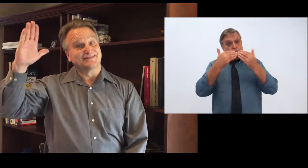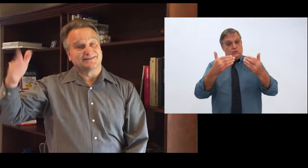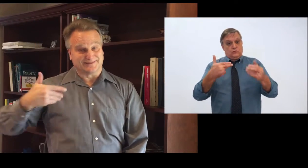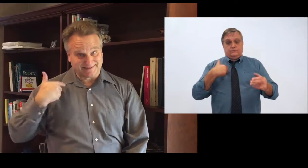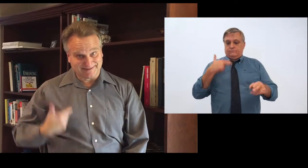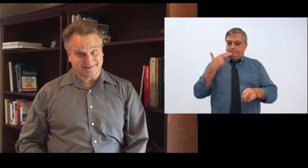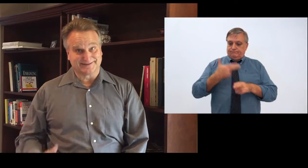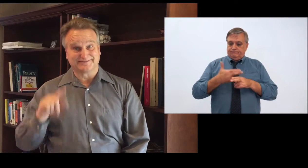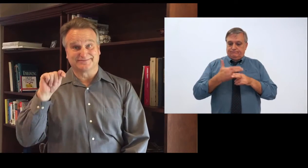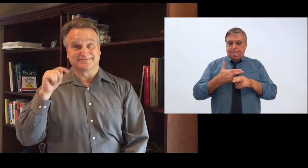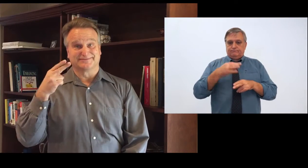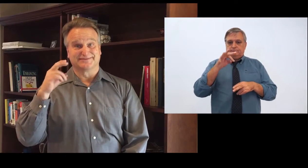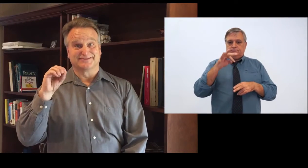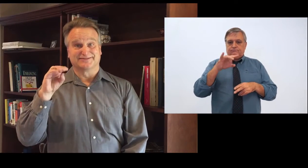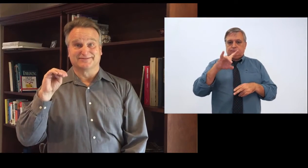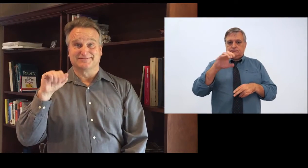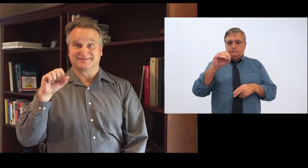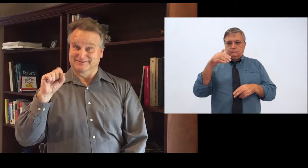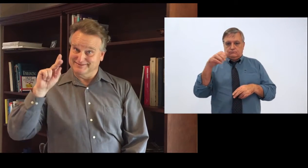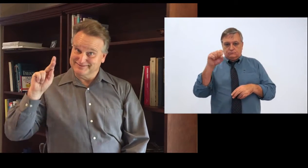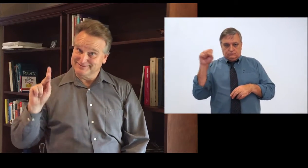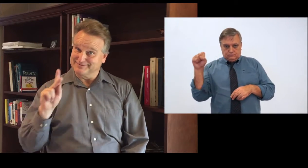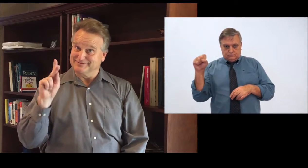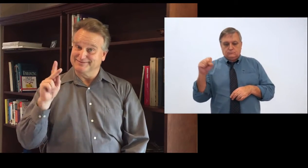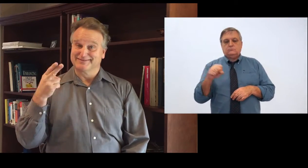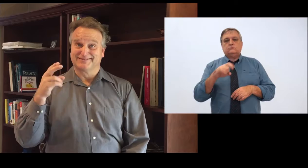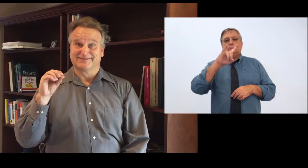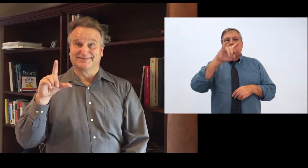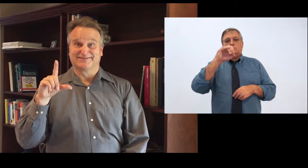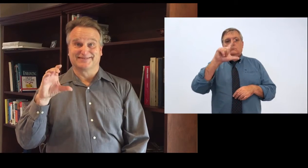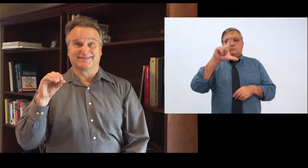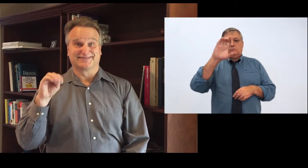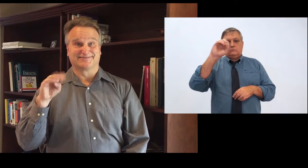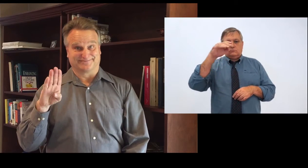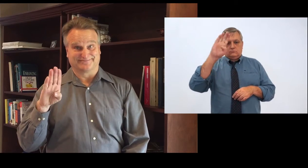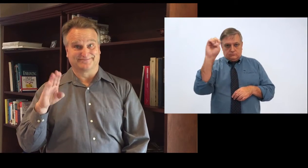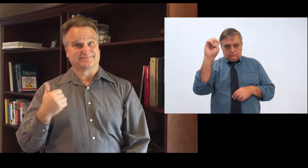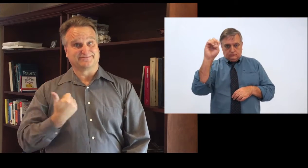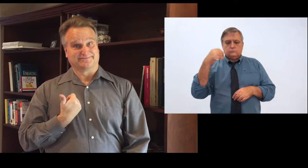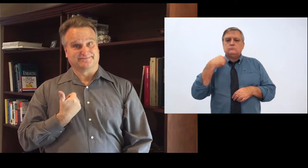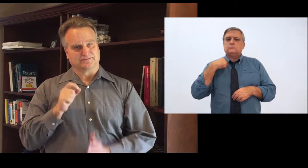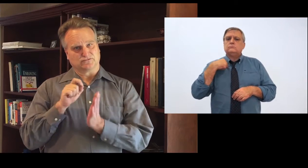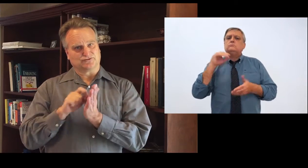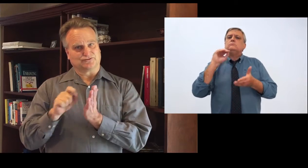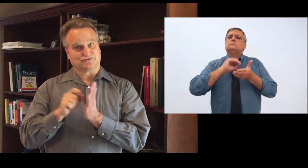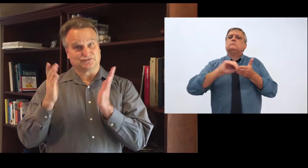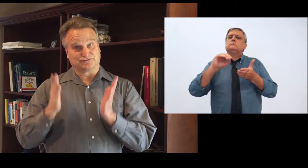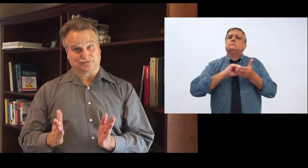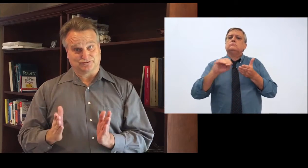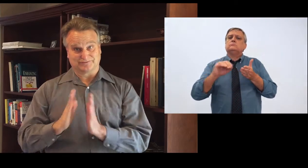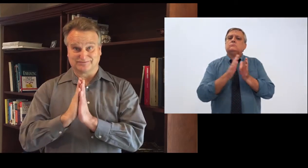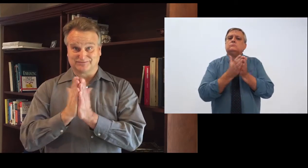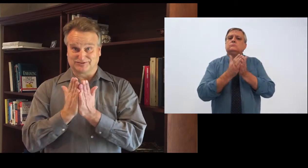Bonjour. Je m’appelle Thomas K Holcomb et je suis l’auteur de l’ouvrage